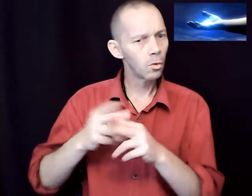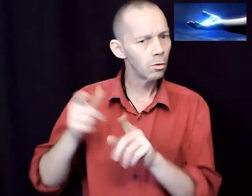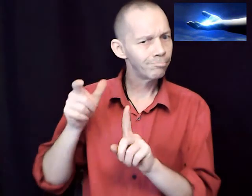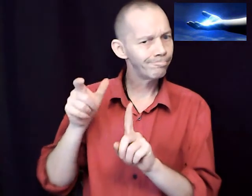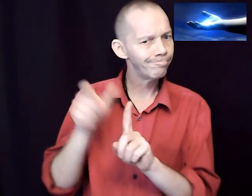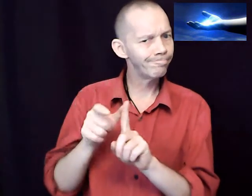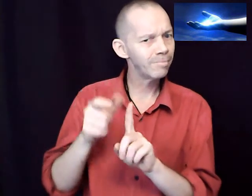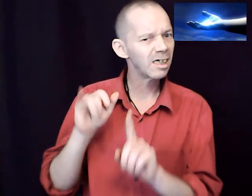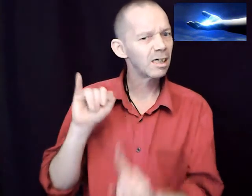Connaître le nom ?